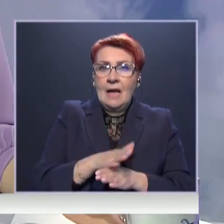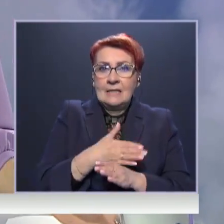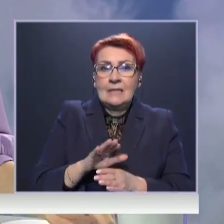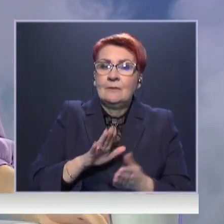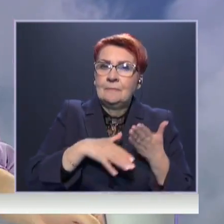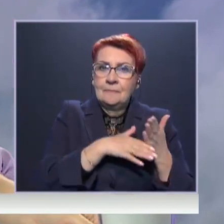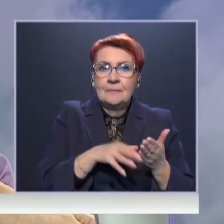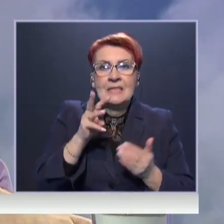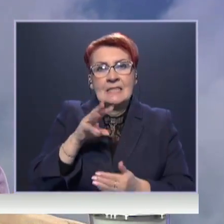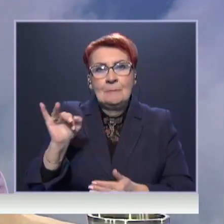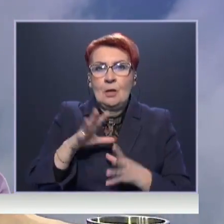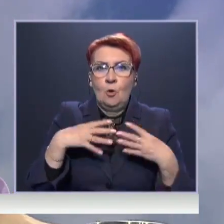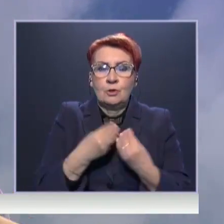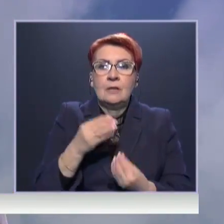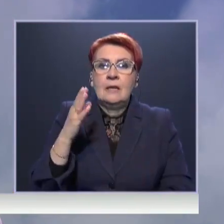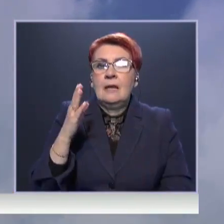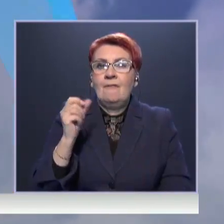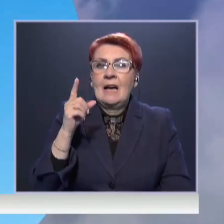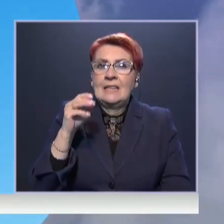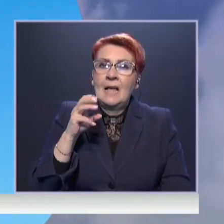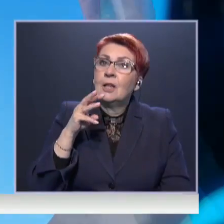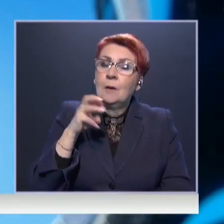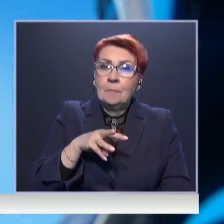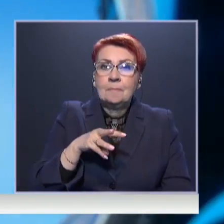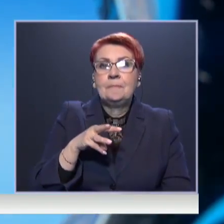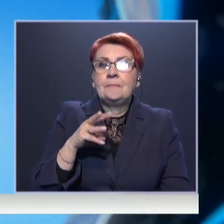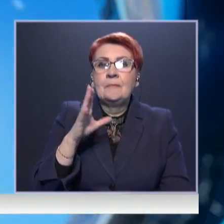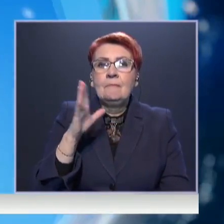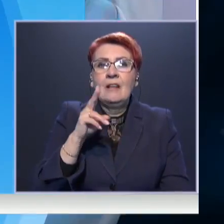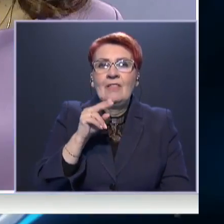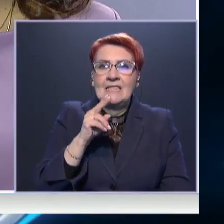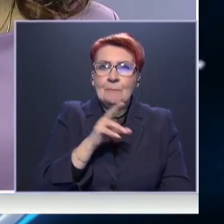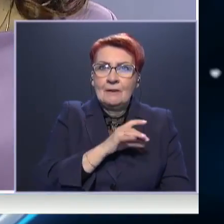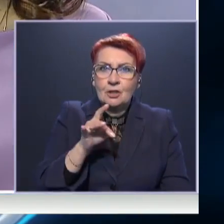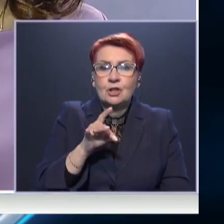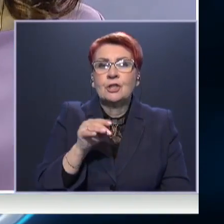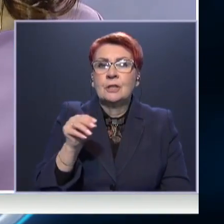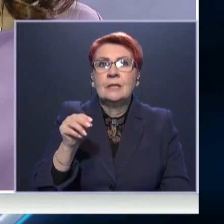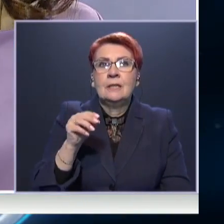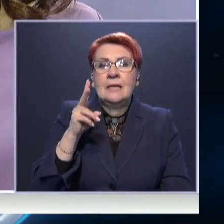с обществом и СМИ вахтангом кипшидзе вахтан Владимирович Я вас приветствую в нашем эфире Здравствуйте с праздником